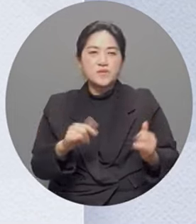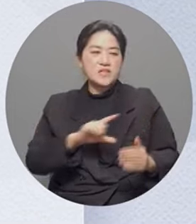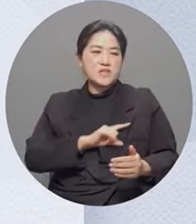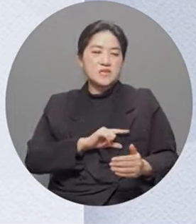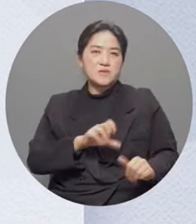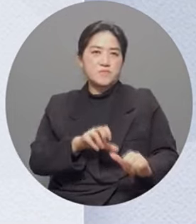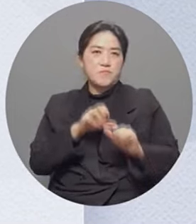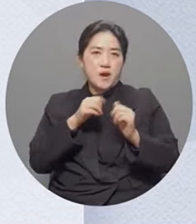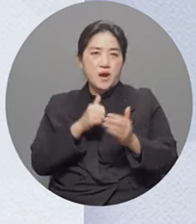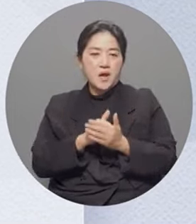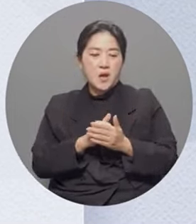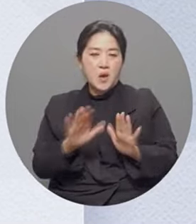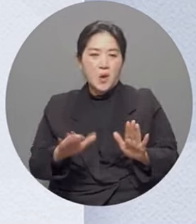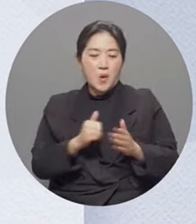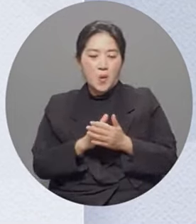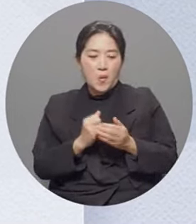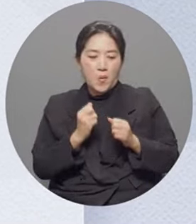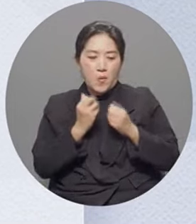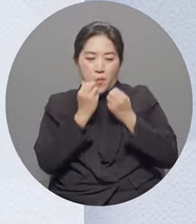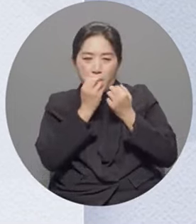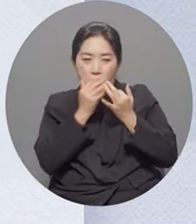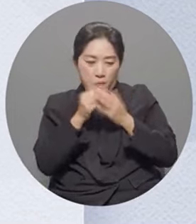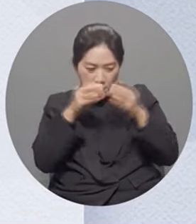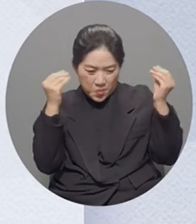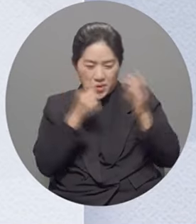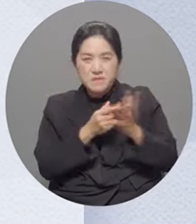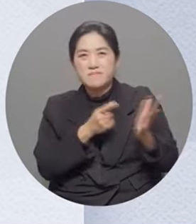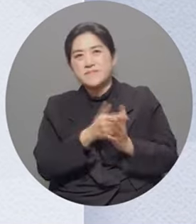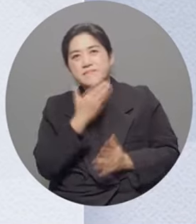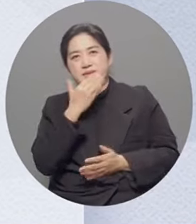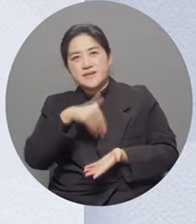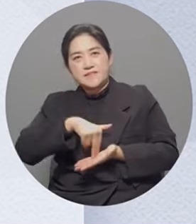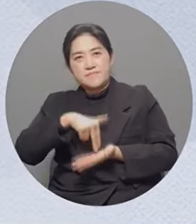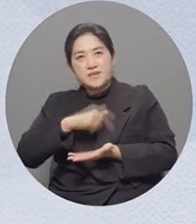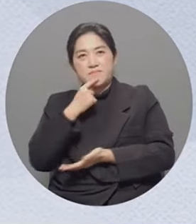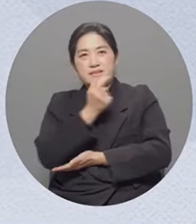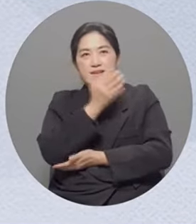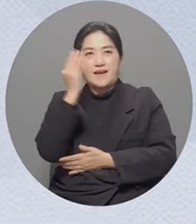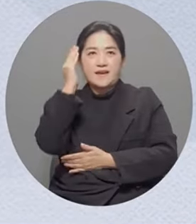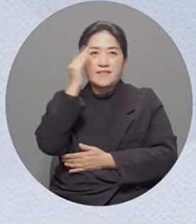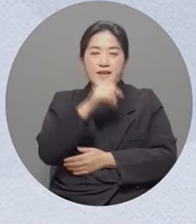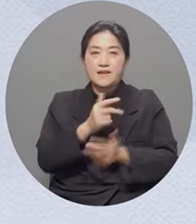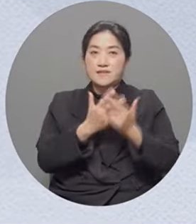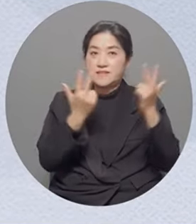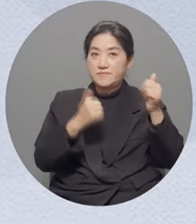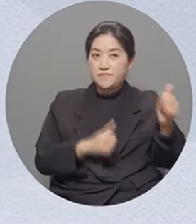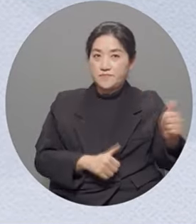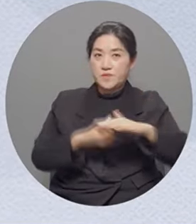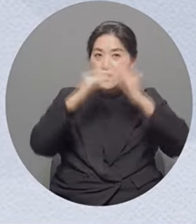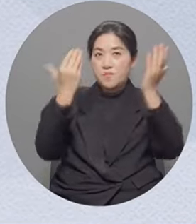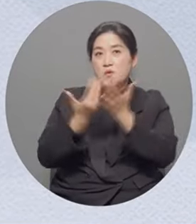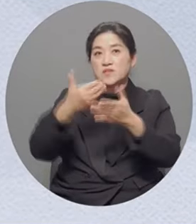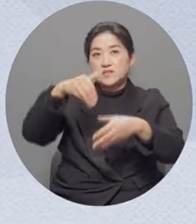마련이라며 국민을 내세웠지만 눈 가리고 아웅에 불과할 수 있다는 우려가 벌써 나왔습니다.